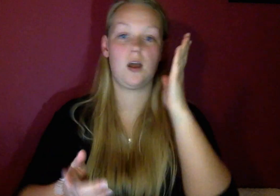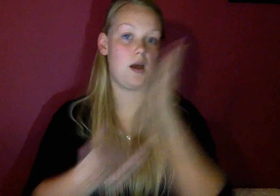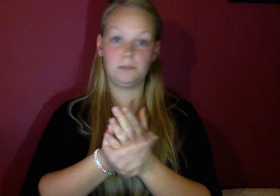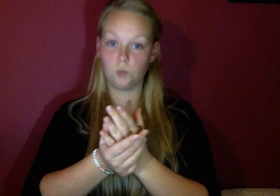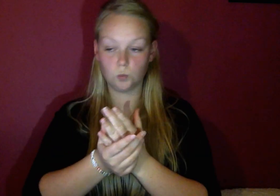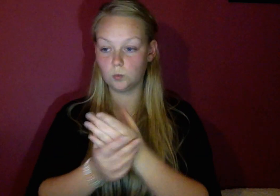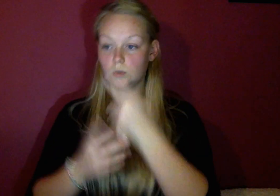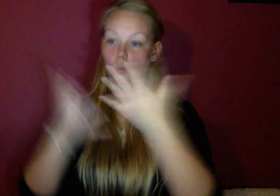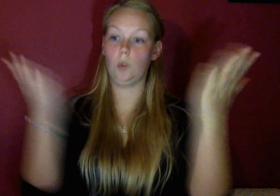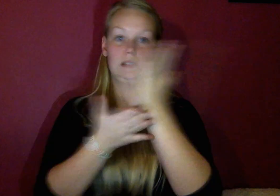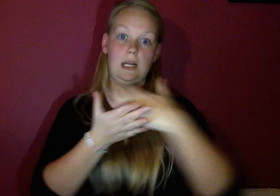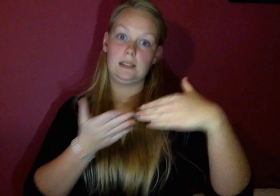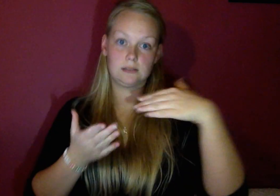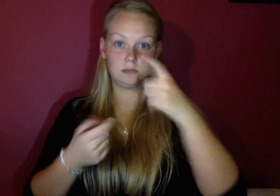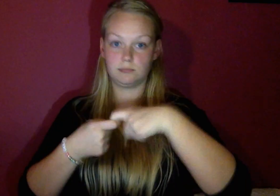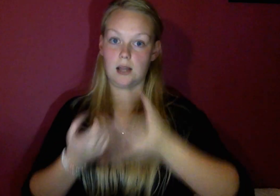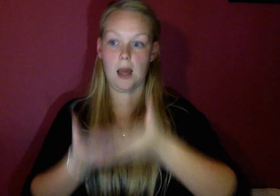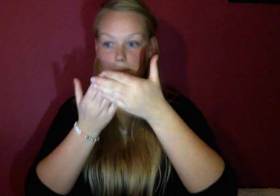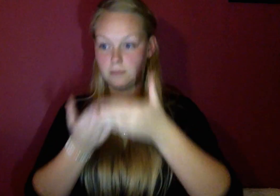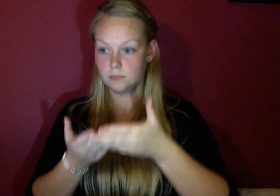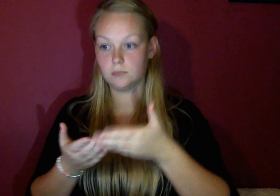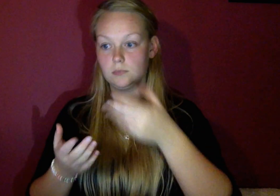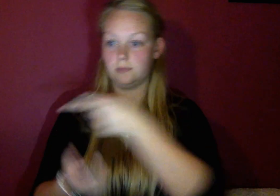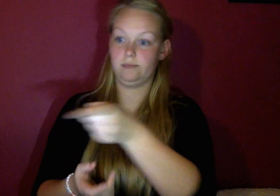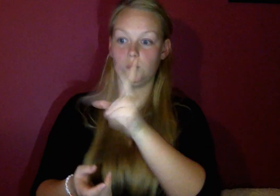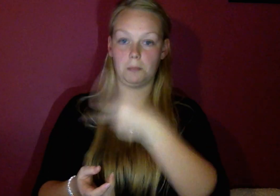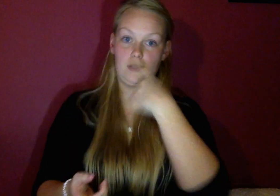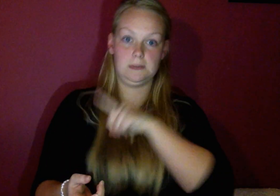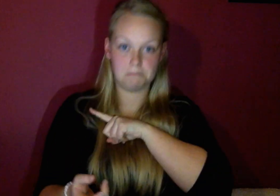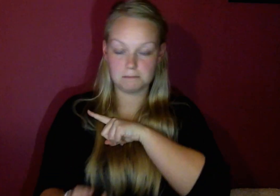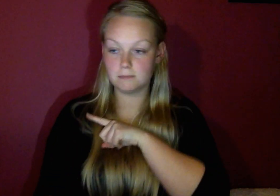Audionomen: "Absolut. Det är en stor del i att hjälpa den som drabbas.